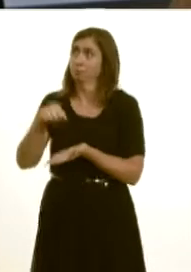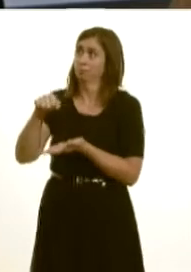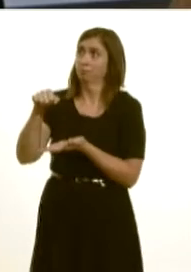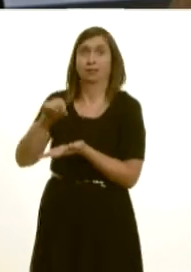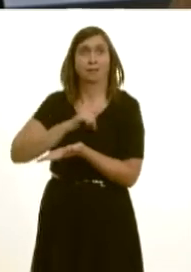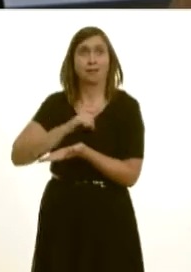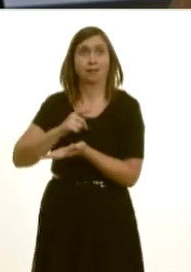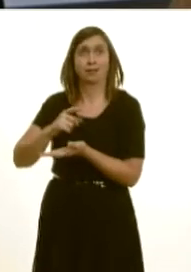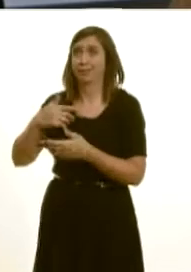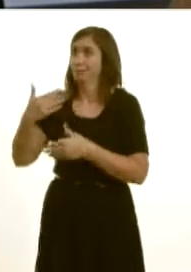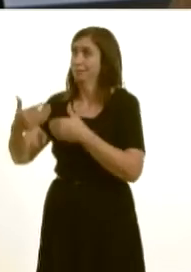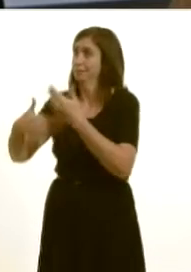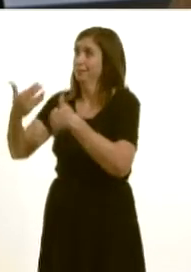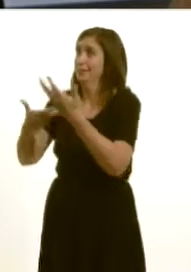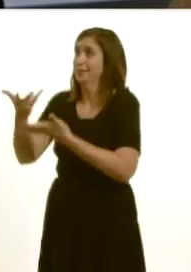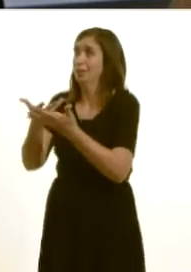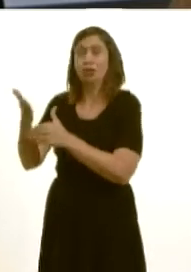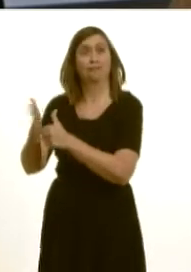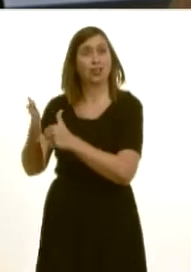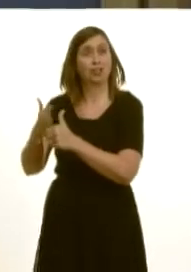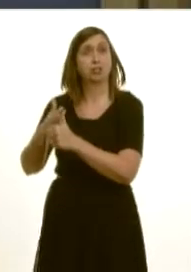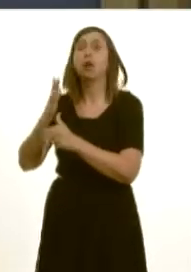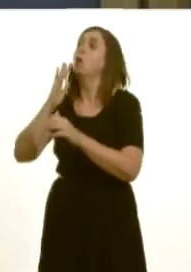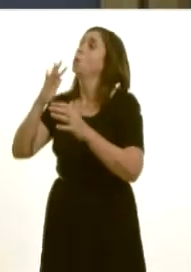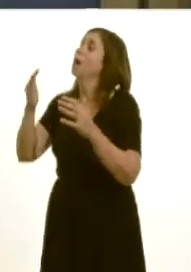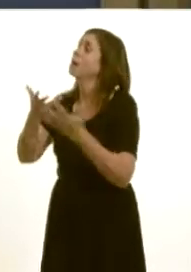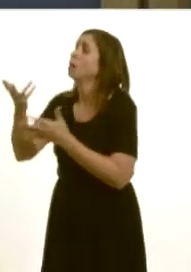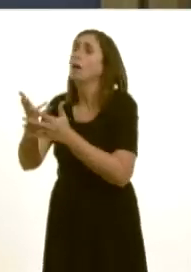Aelodau’n gwybod beth fydd costau popeth yn ymwneud â’r prosiect.